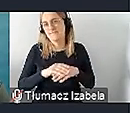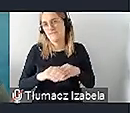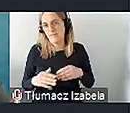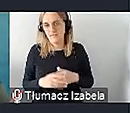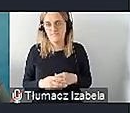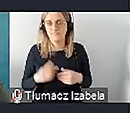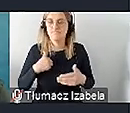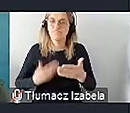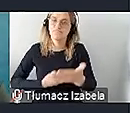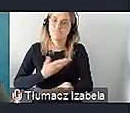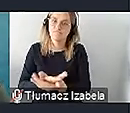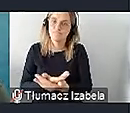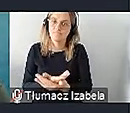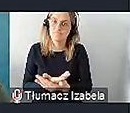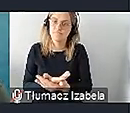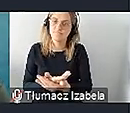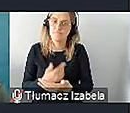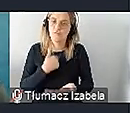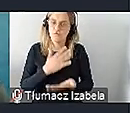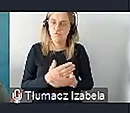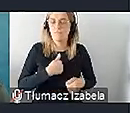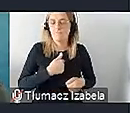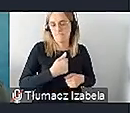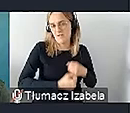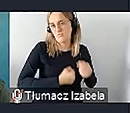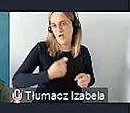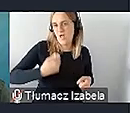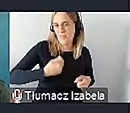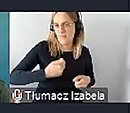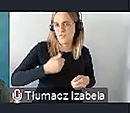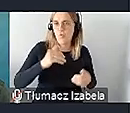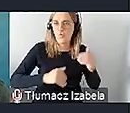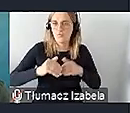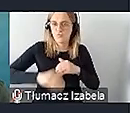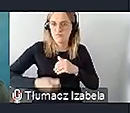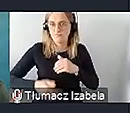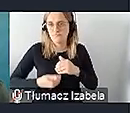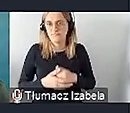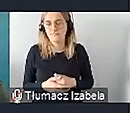Ja bym proponował, ponieważ pracuję na Akademii Górniczo-Hutniczej, postać Alberta Einsteina.